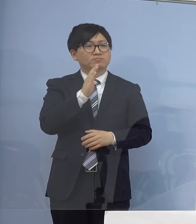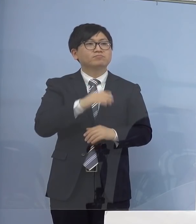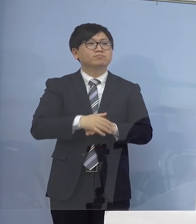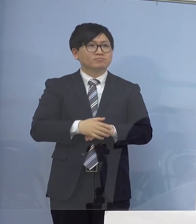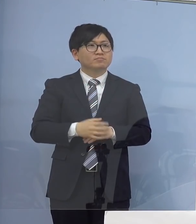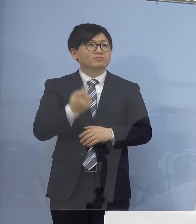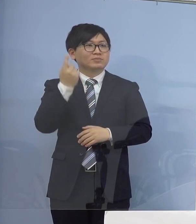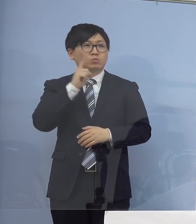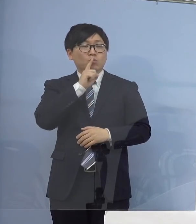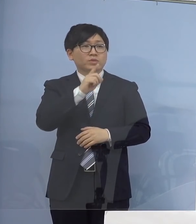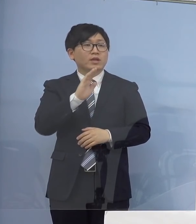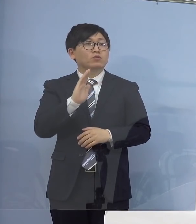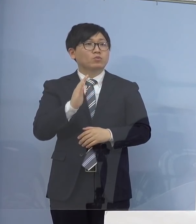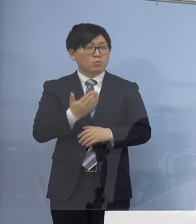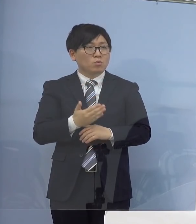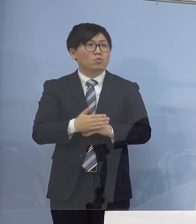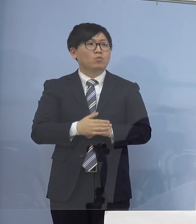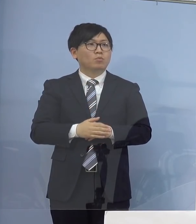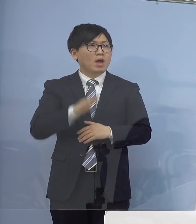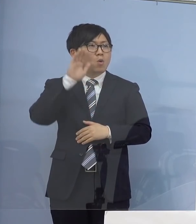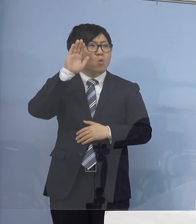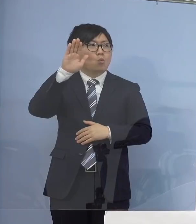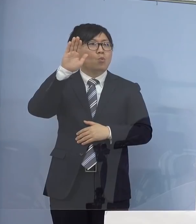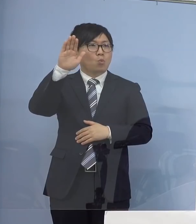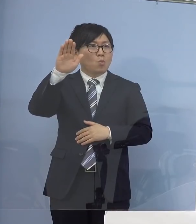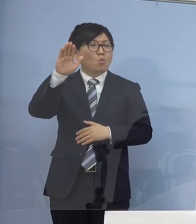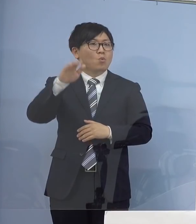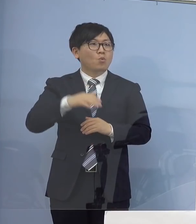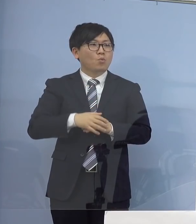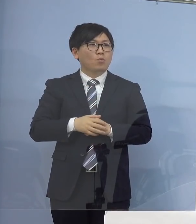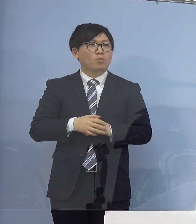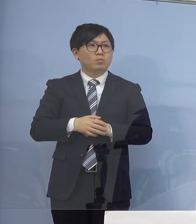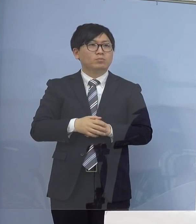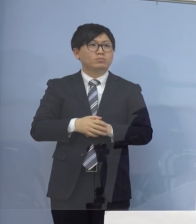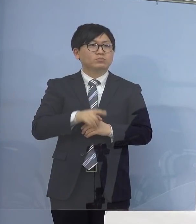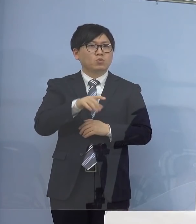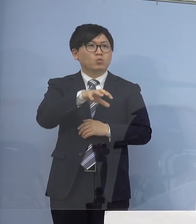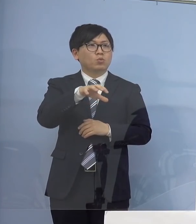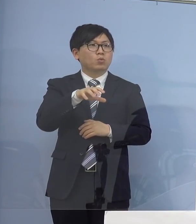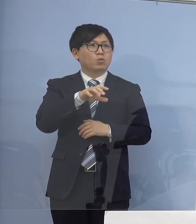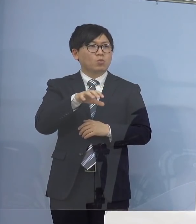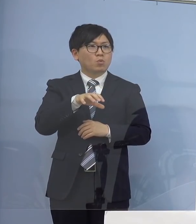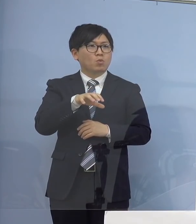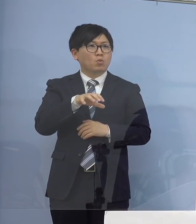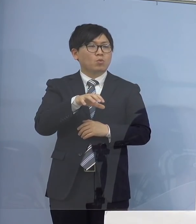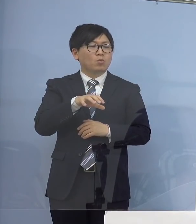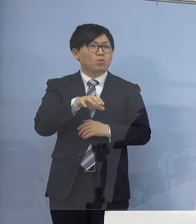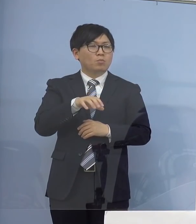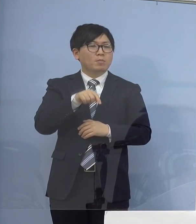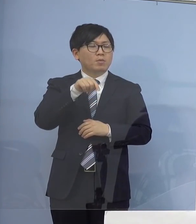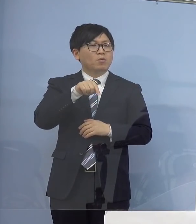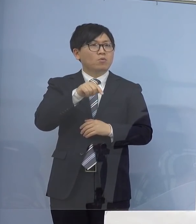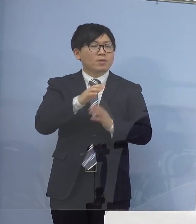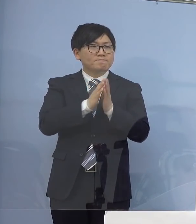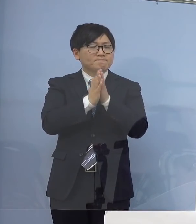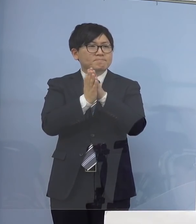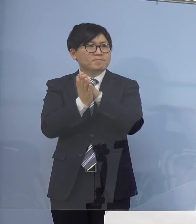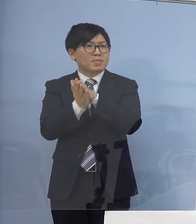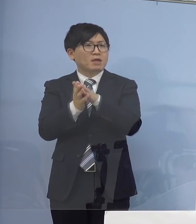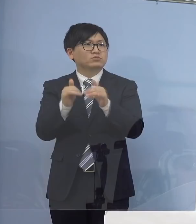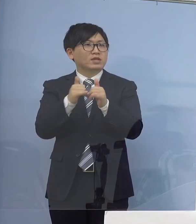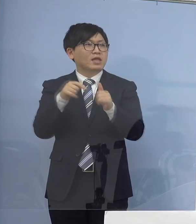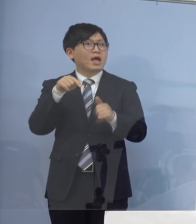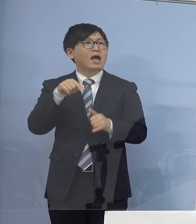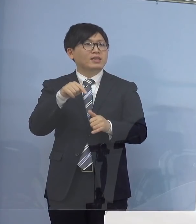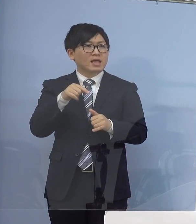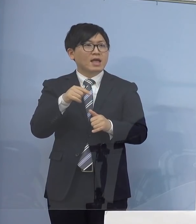今後そうしたものを出したいといったこれは死者の方 亡くなられた方の年代も最初は伏せていたのですが